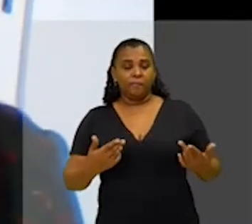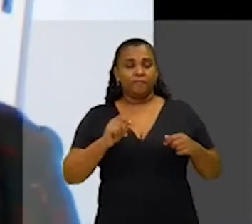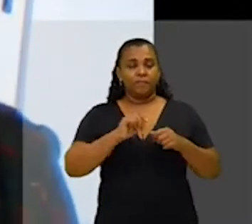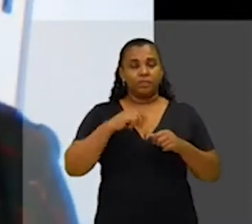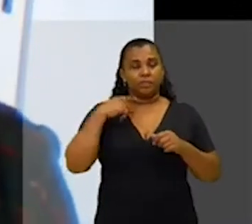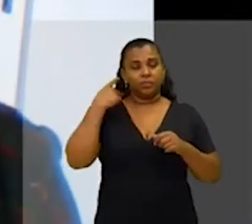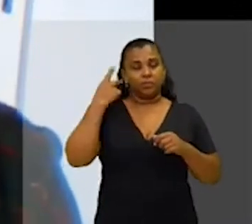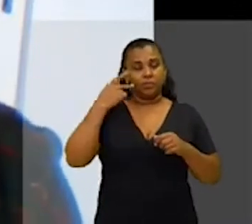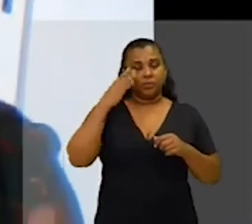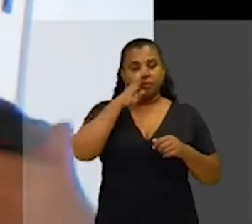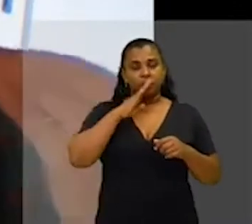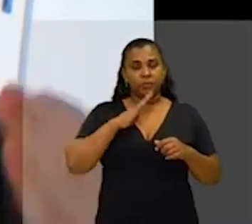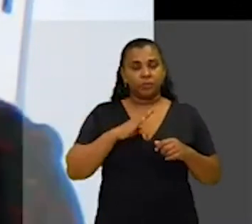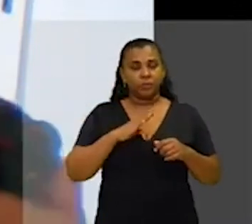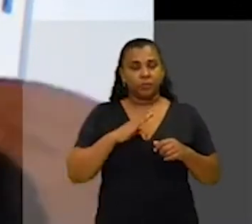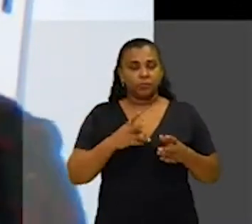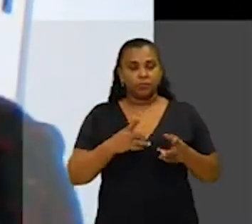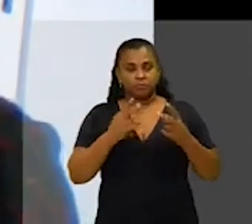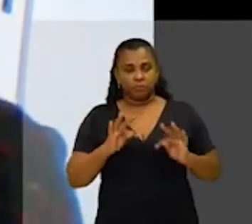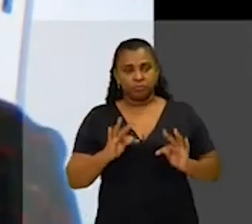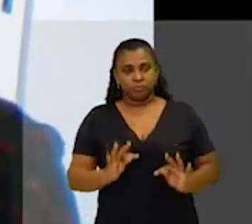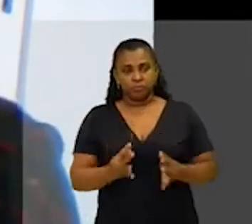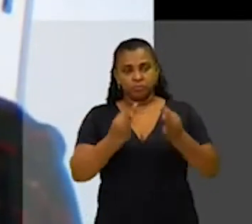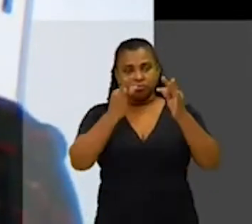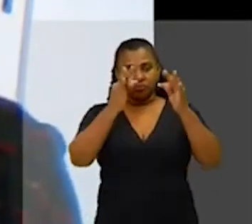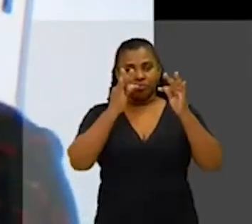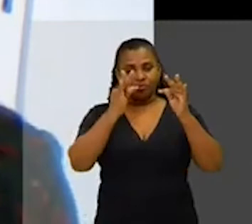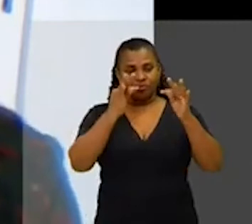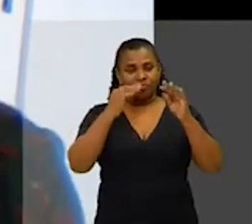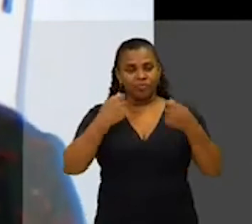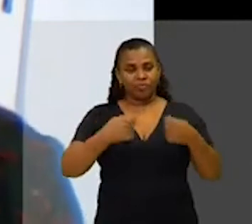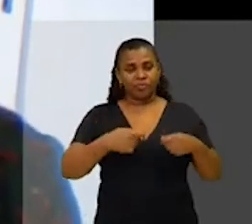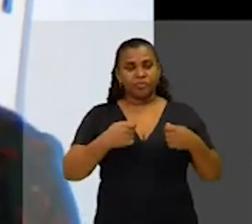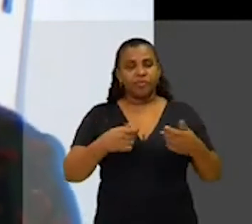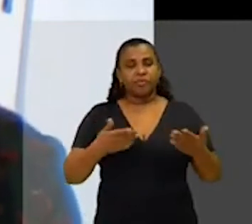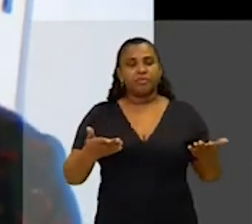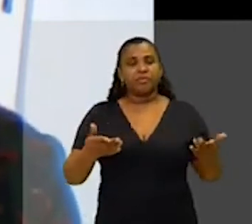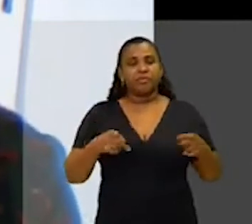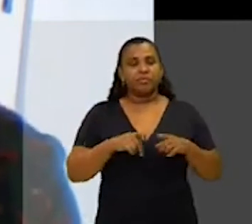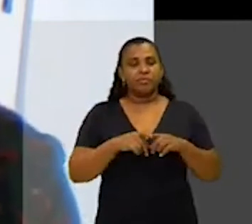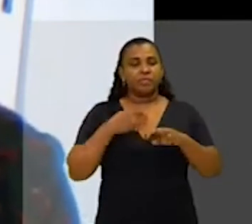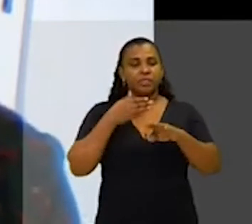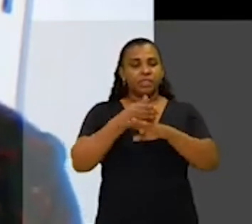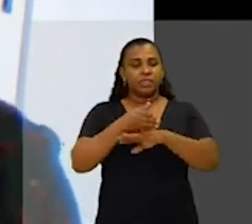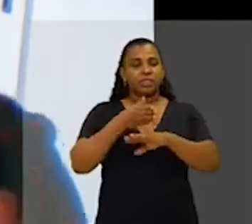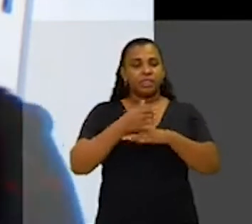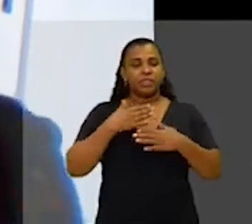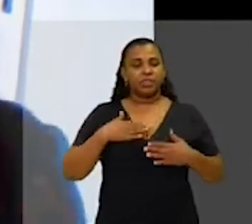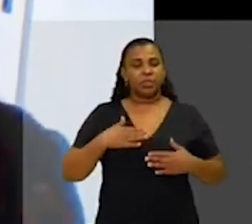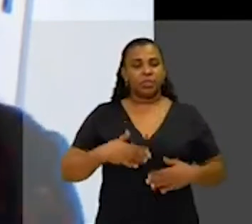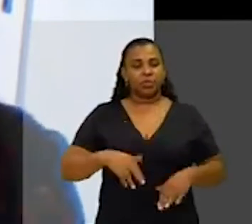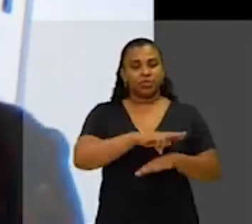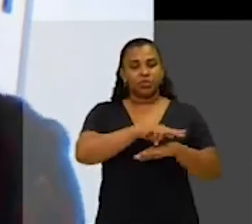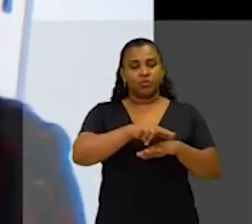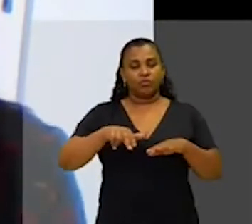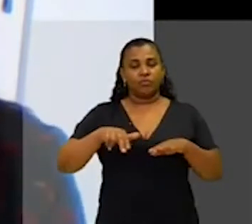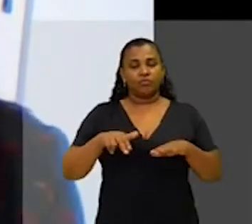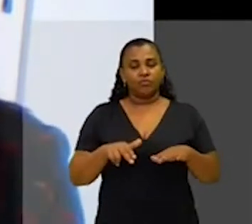é como uma estratégia necessária Para viabilizar a entrada desses corpos de festa pelo menos até como